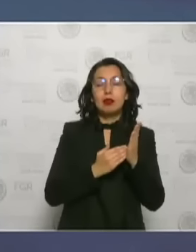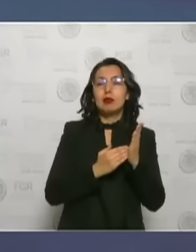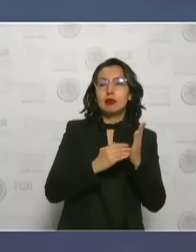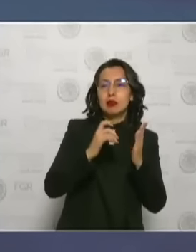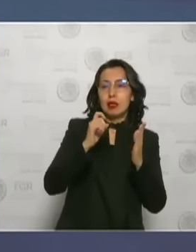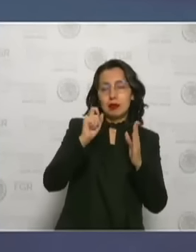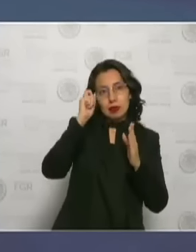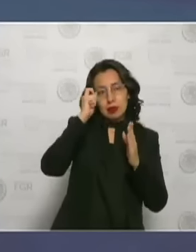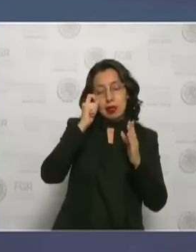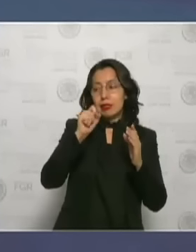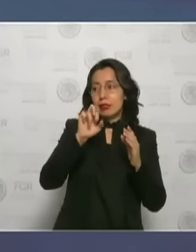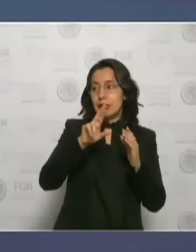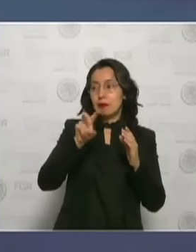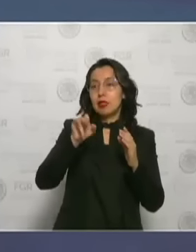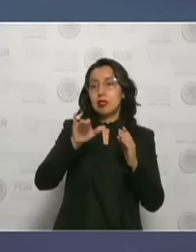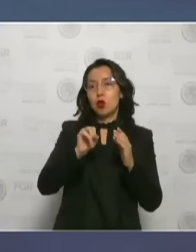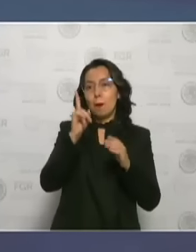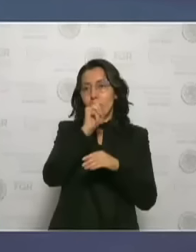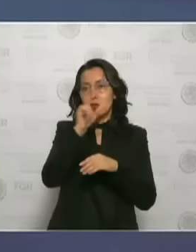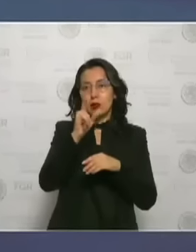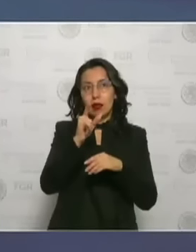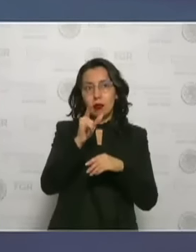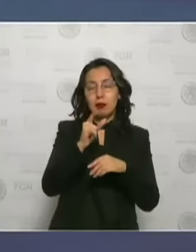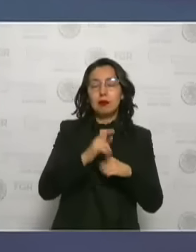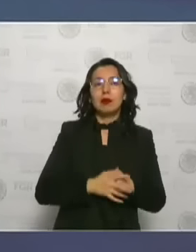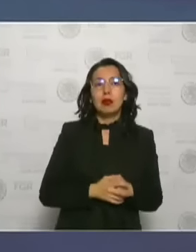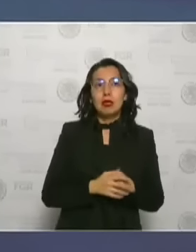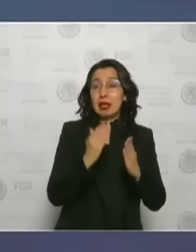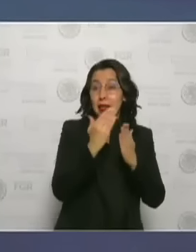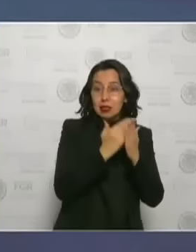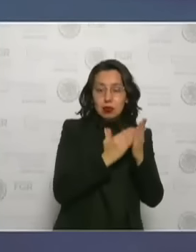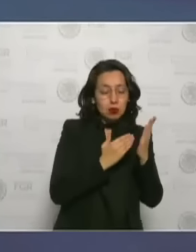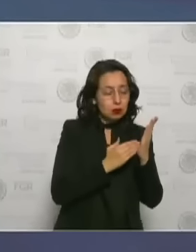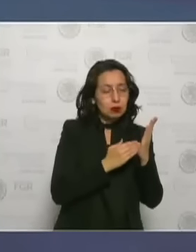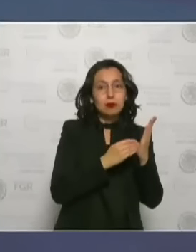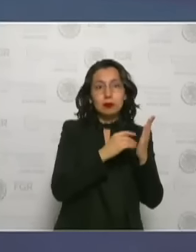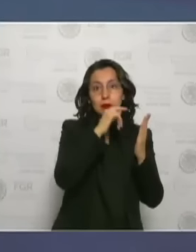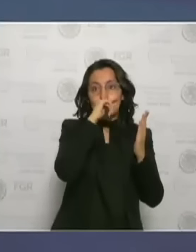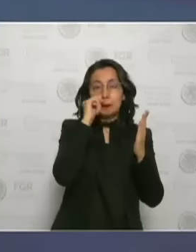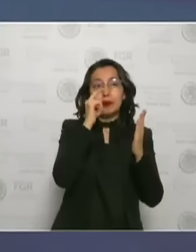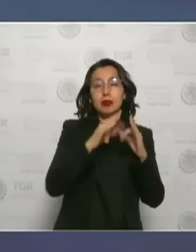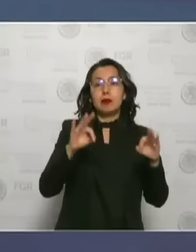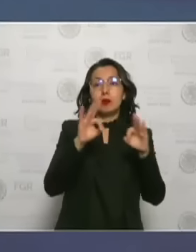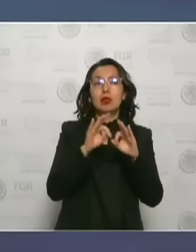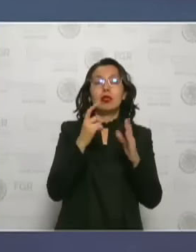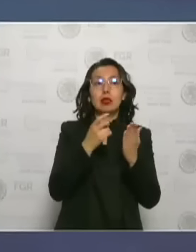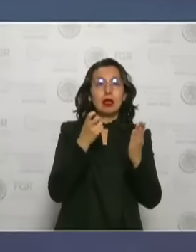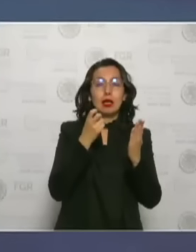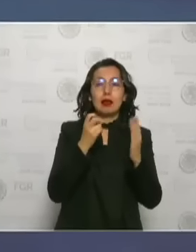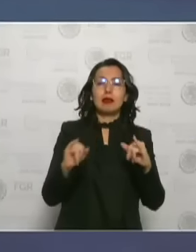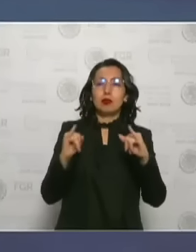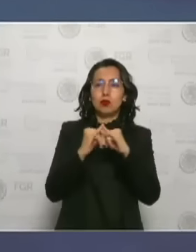y los lineamientos para el ingreso. Crea creamos para eso el órgano de desarrollo institucional y